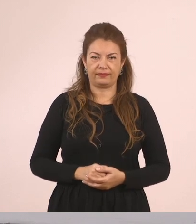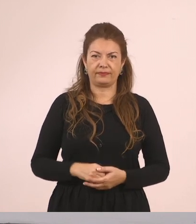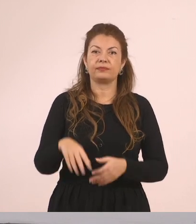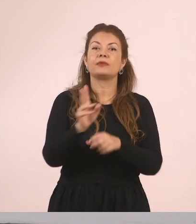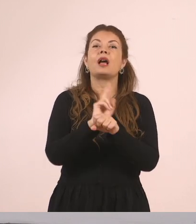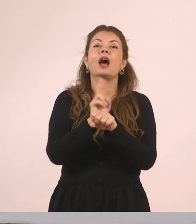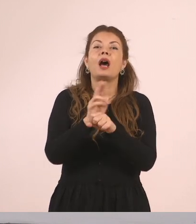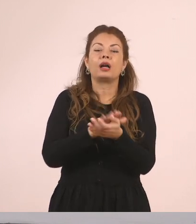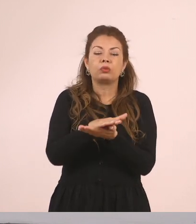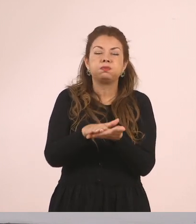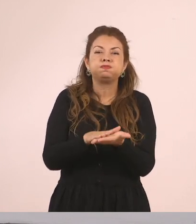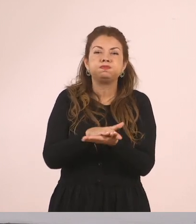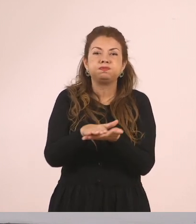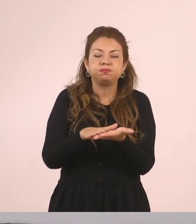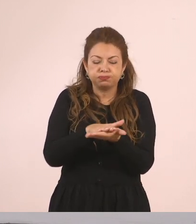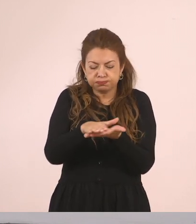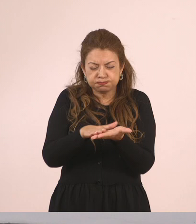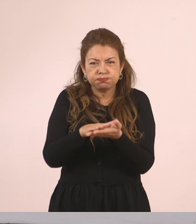Χαρτοπολτός, λέει, θα γίνουν τα χαρτιά,